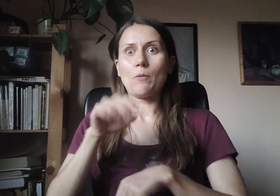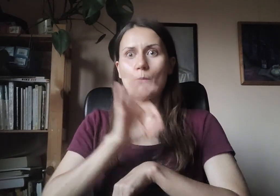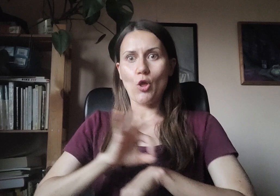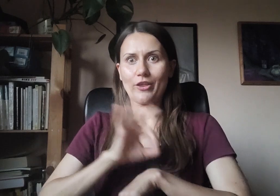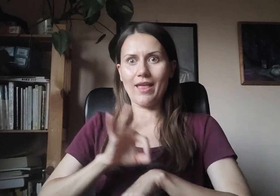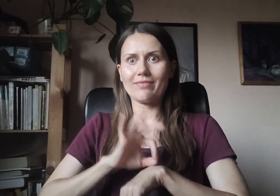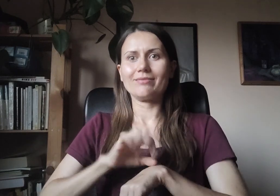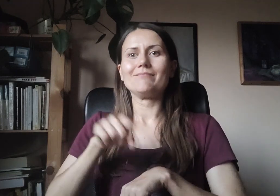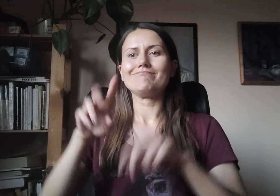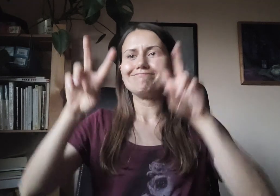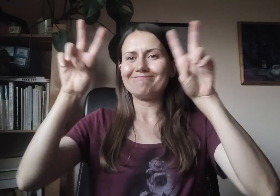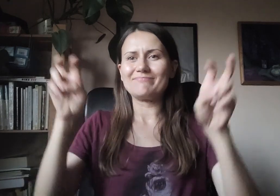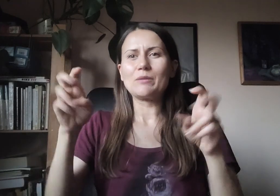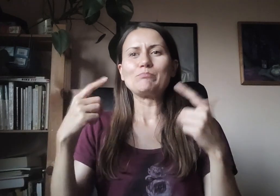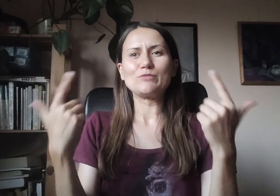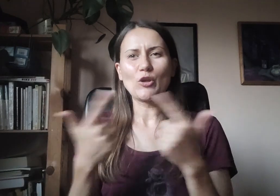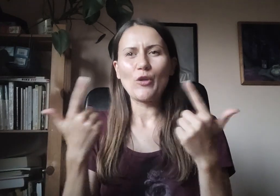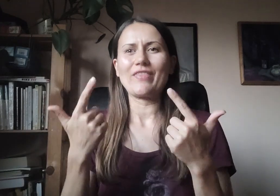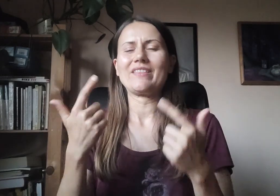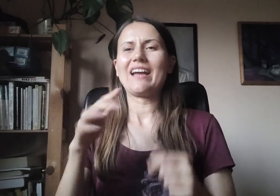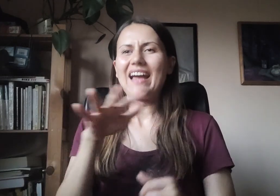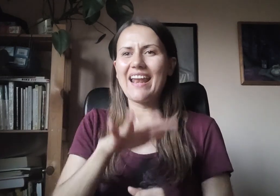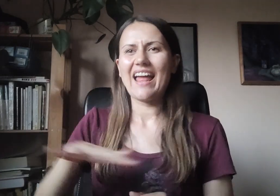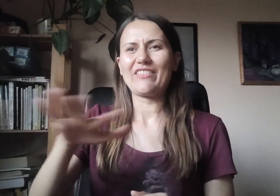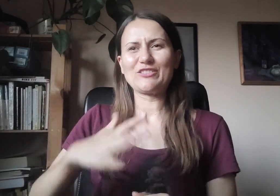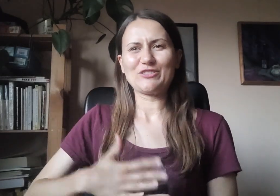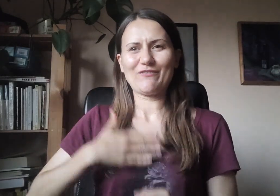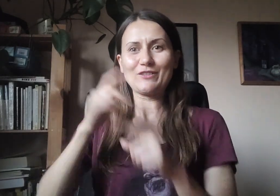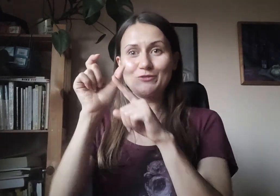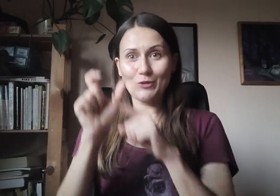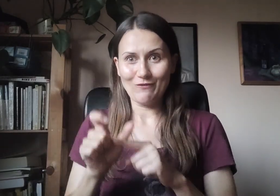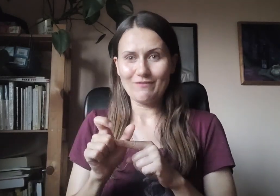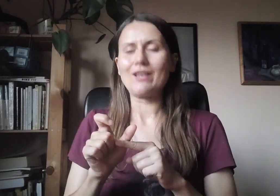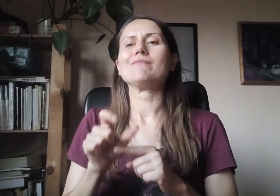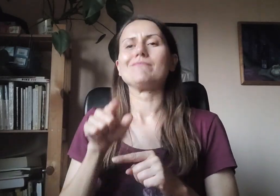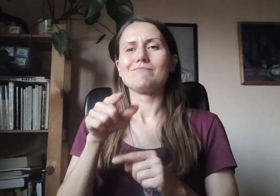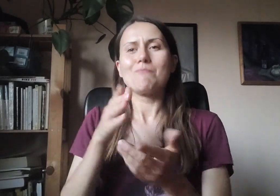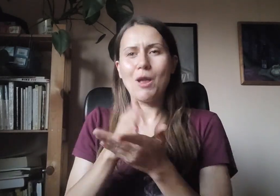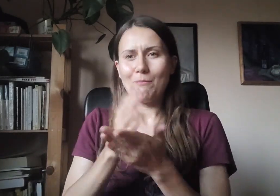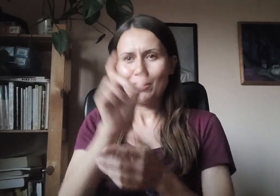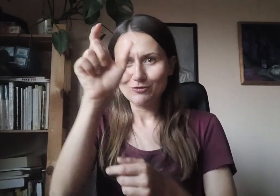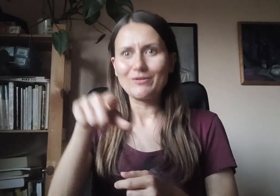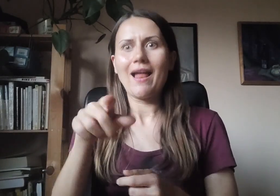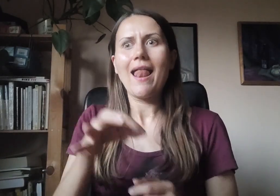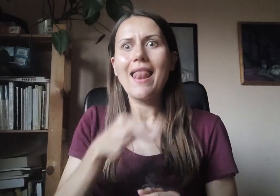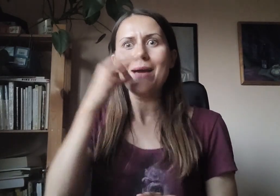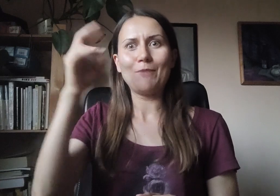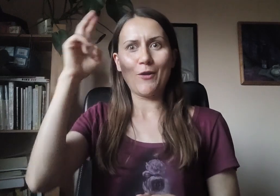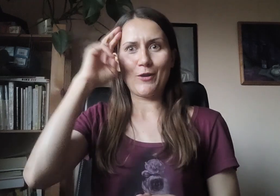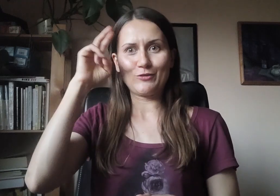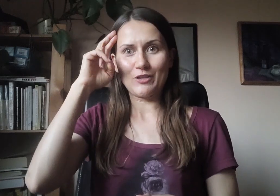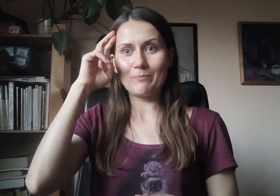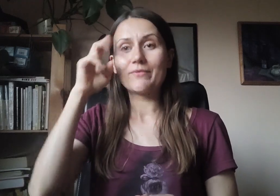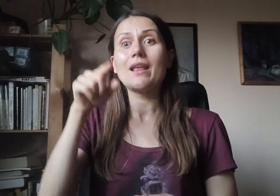Nasz projekt „Przygody w Krainie Dziwnych Słów” pomoże Ci je lepiej zrozumieć.